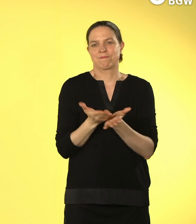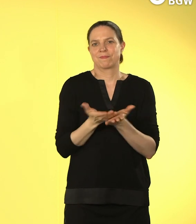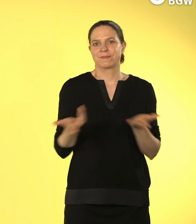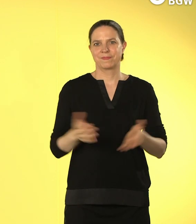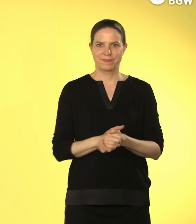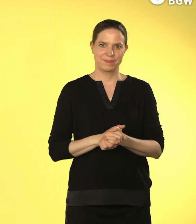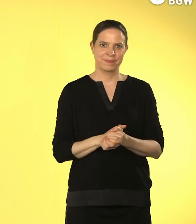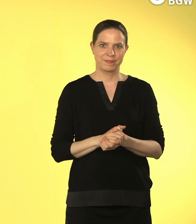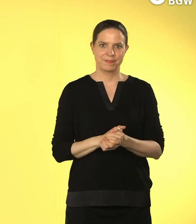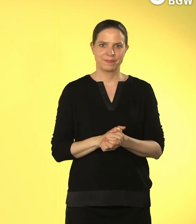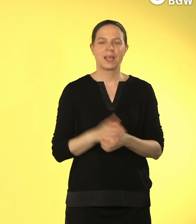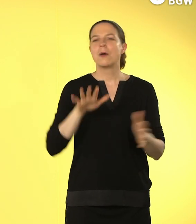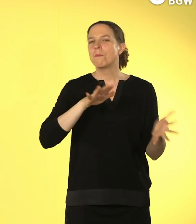Manchmal haben wir Arbeitsbereiche,